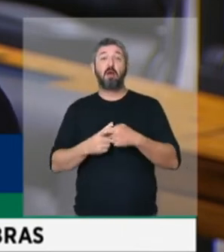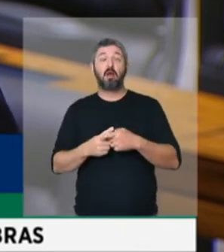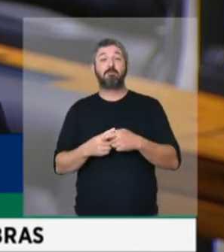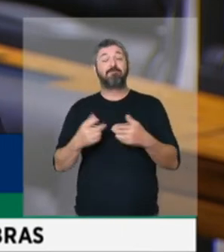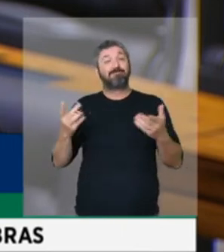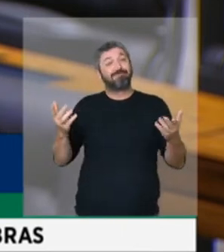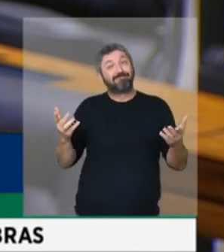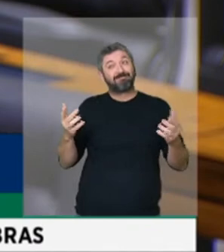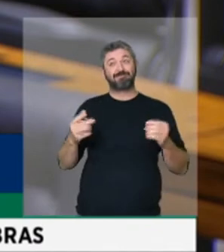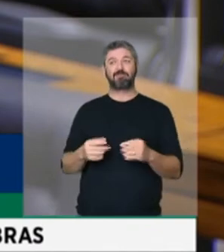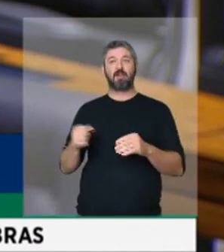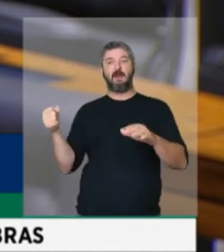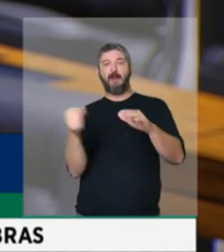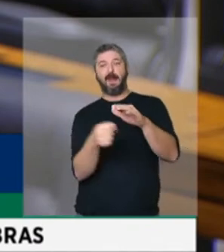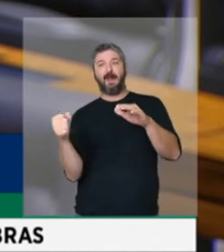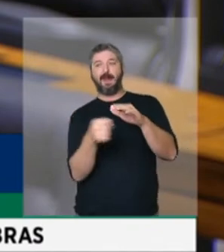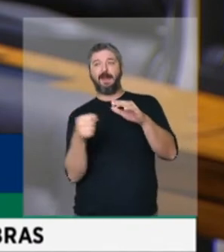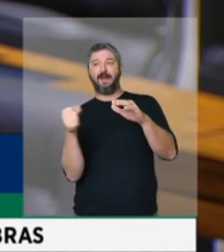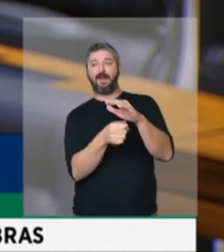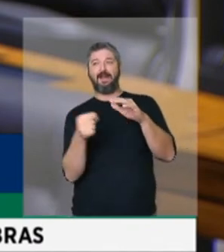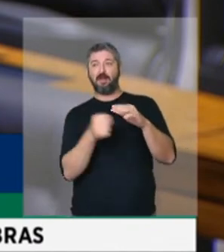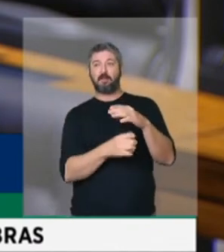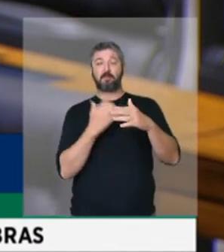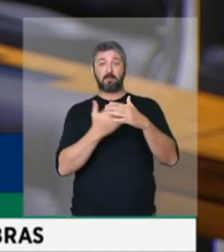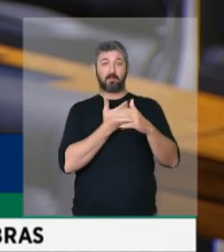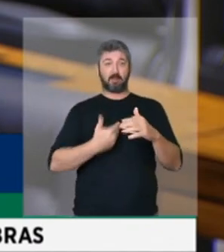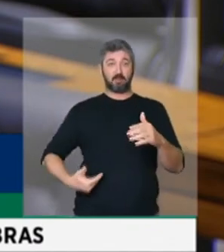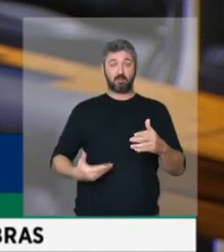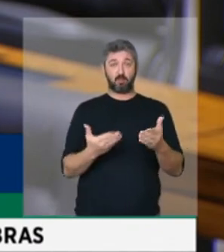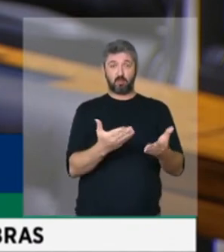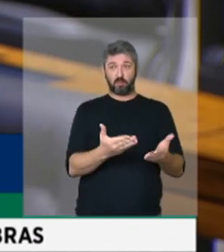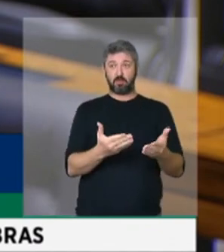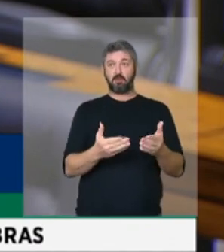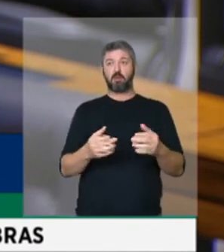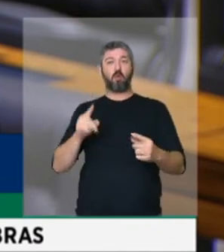DAVAM PREJUÍZO. POR QUÊ? PORQUE SE APARELHO AVA ESSAS EMPRESAS PÚBLICAS COM A